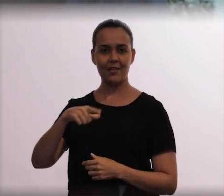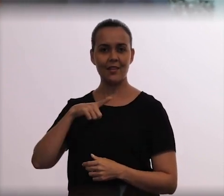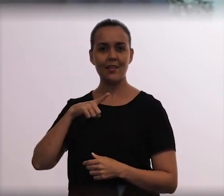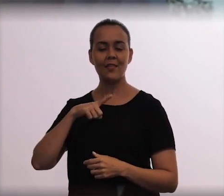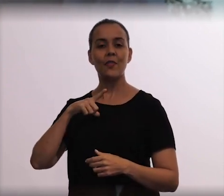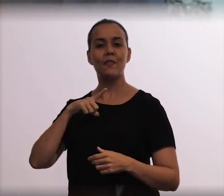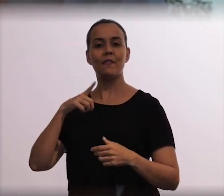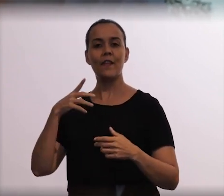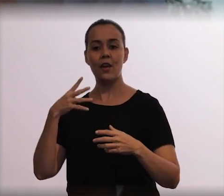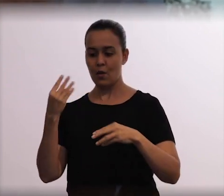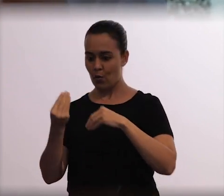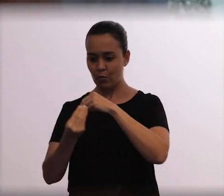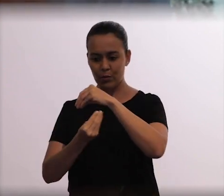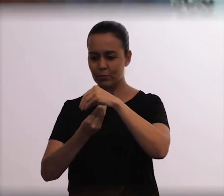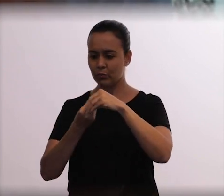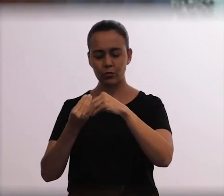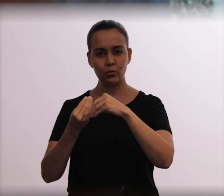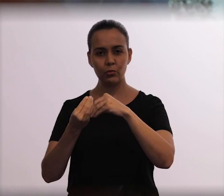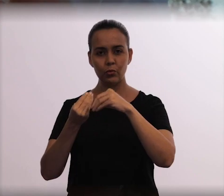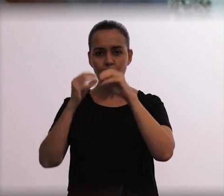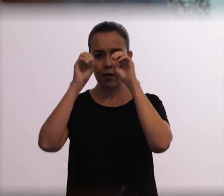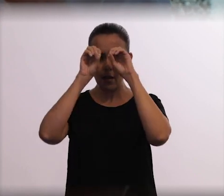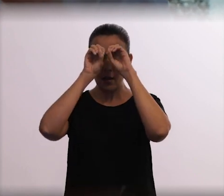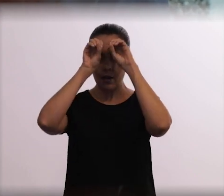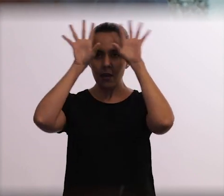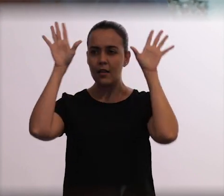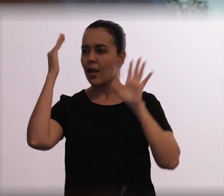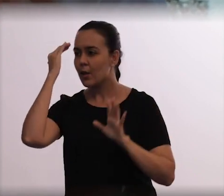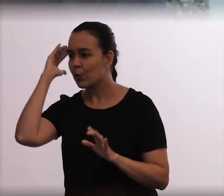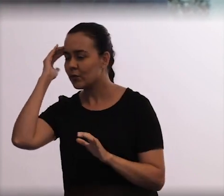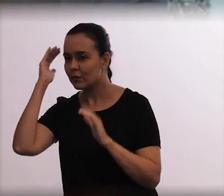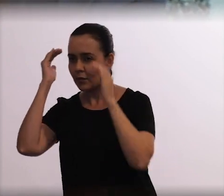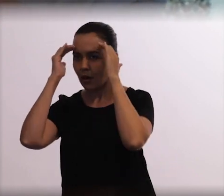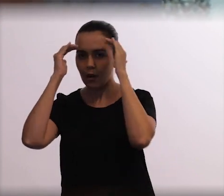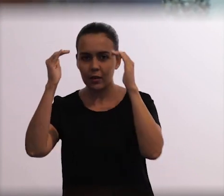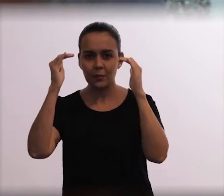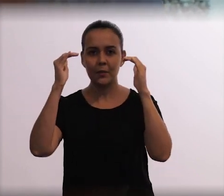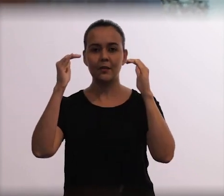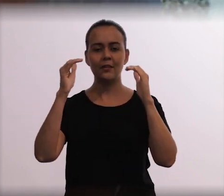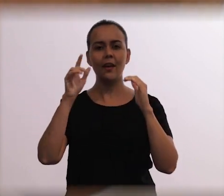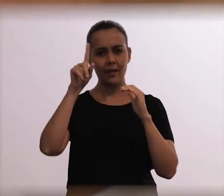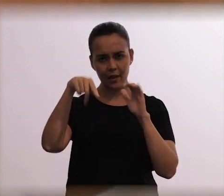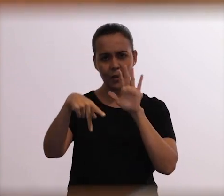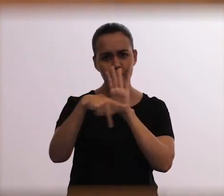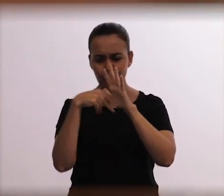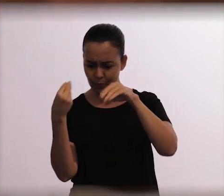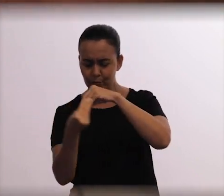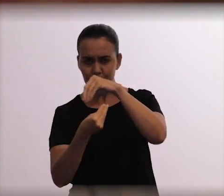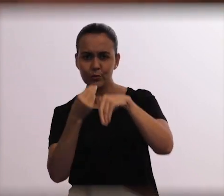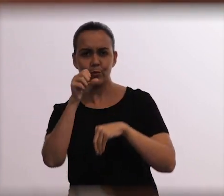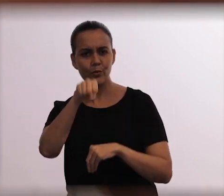Ela se… cria uma amálgama, certo? Nesses territórios.